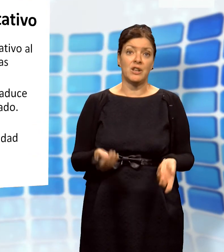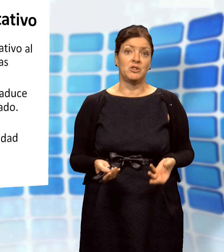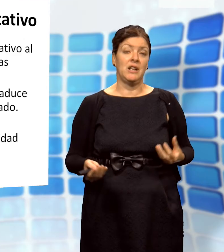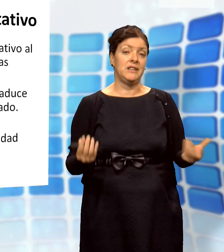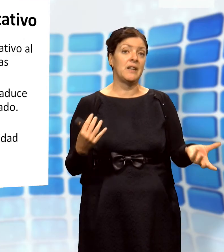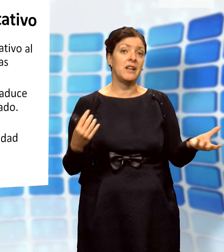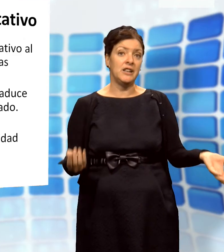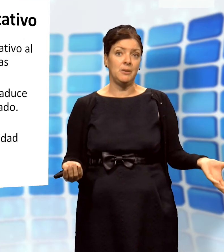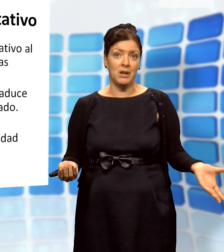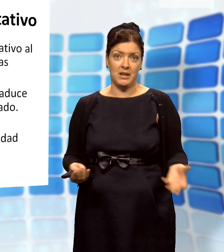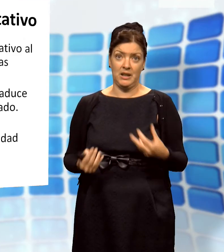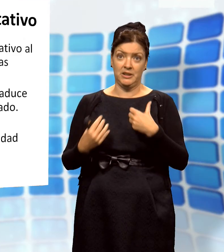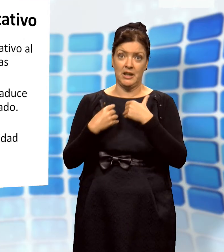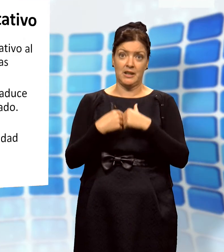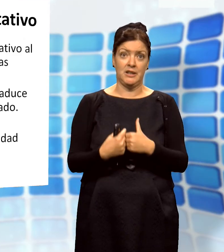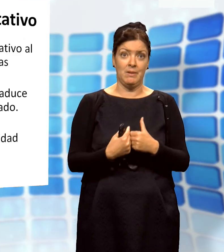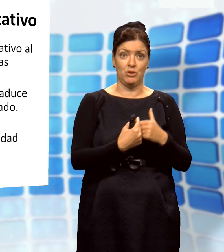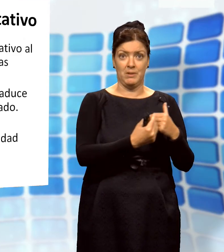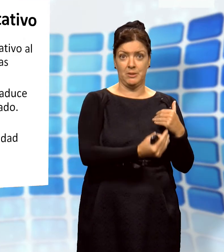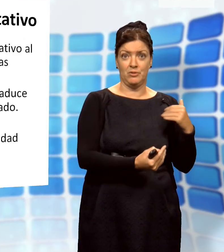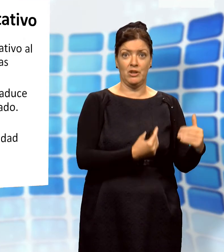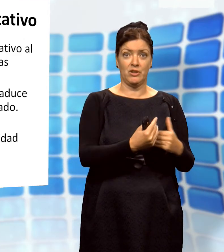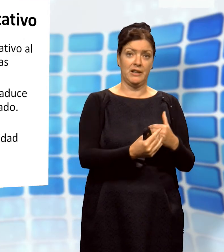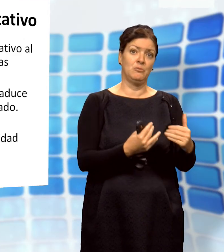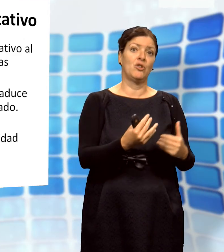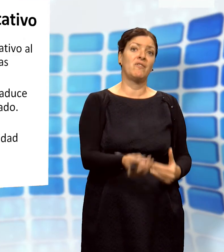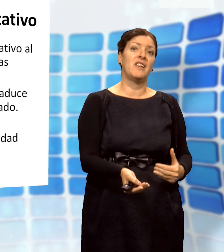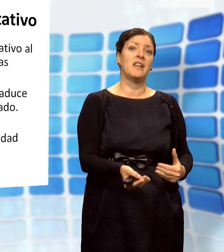contamos que la distancia íntima, que es la que reservamos para las personas con quien tenemos confianza,